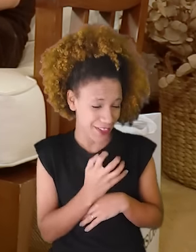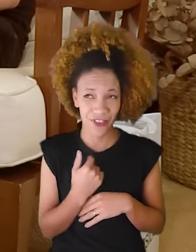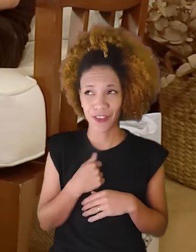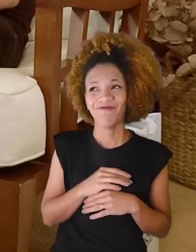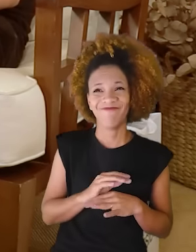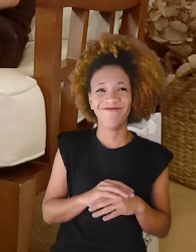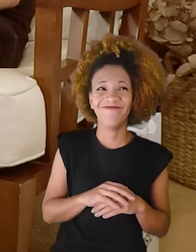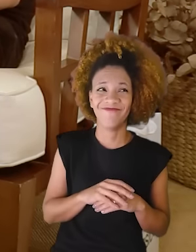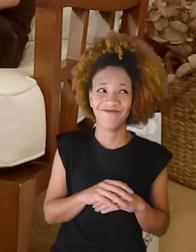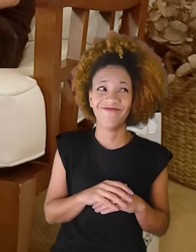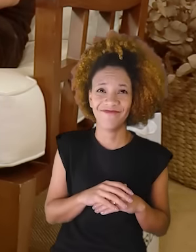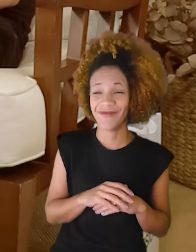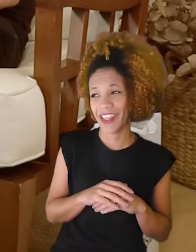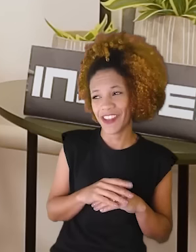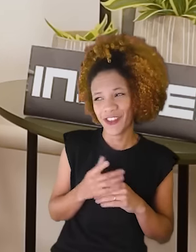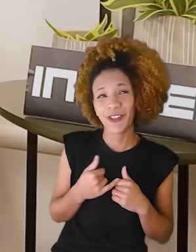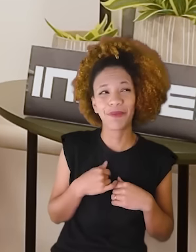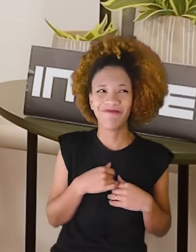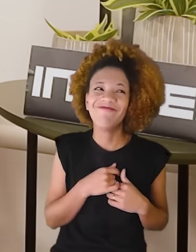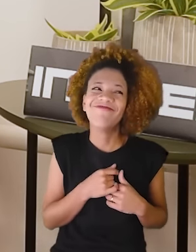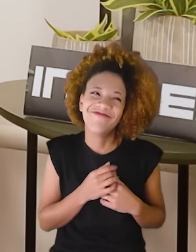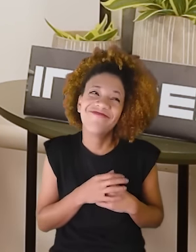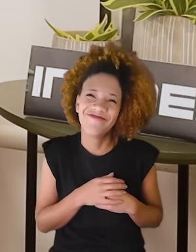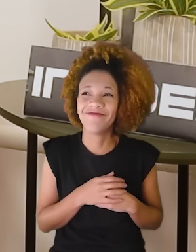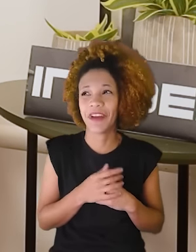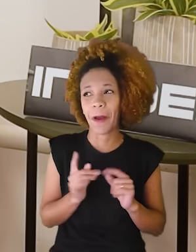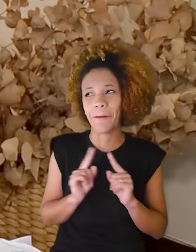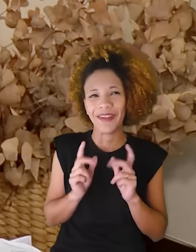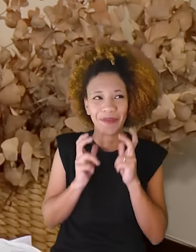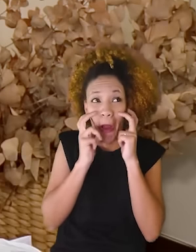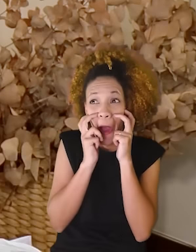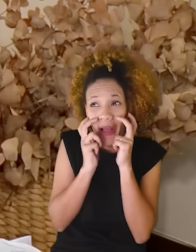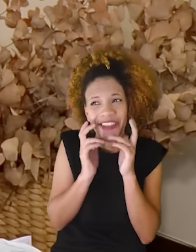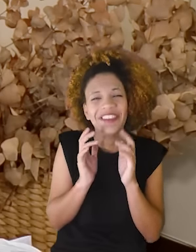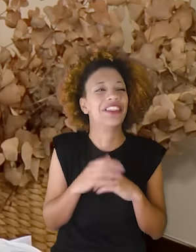fica não ele fica sem graça Ele é simpático mas fica sem graça filma isso vou filmar vou filmar